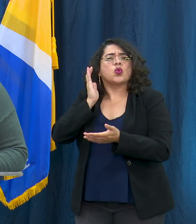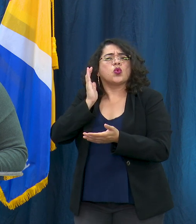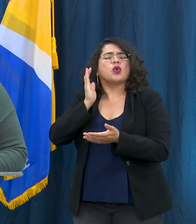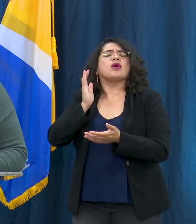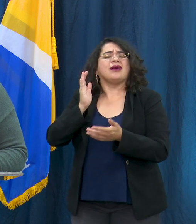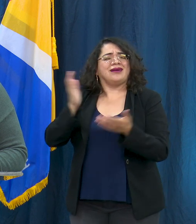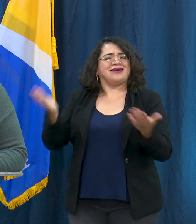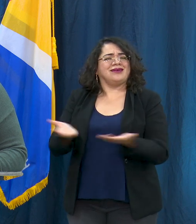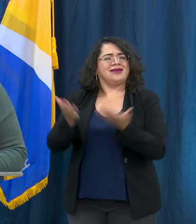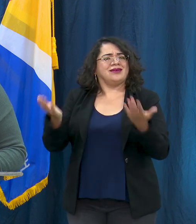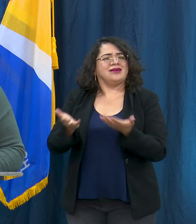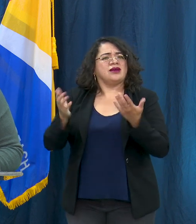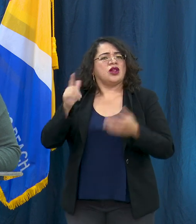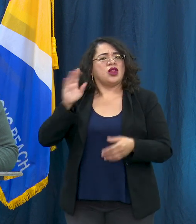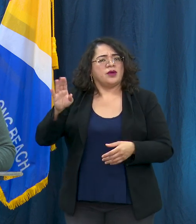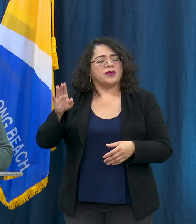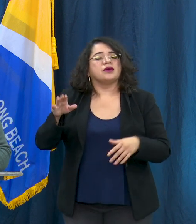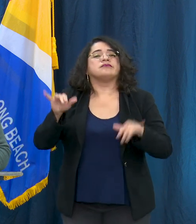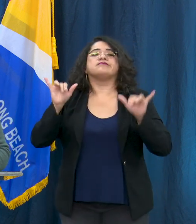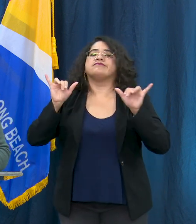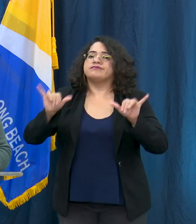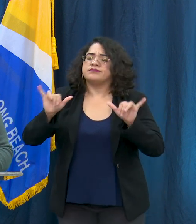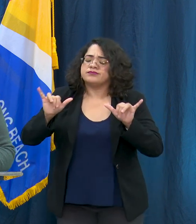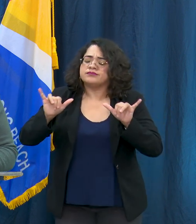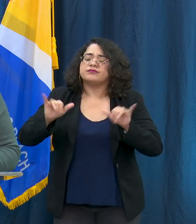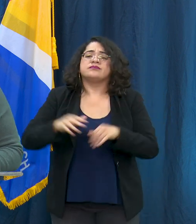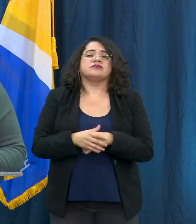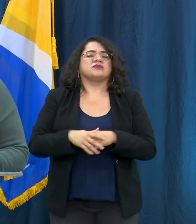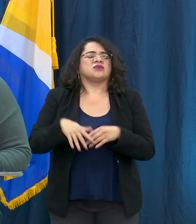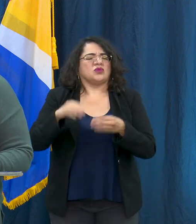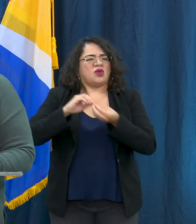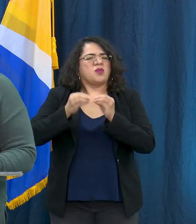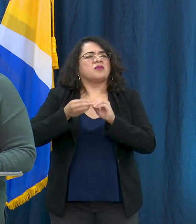nossa Cidade de long beach este problema de personas experiment and Odell des